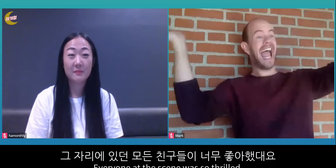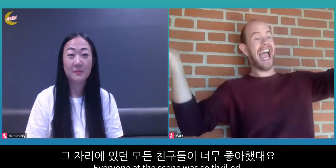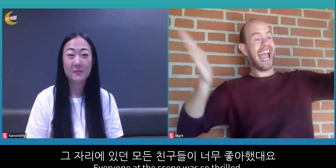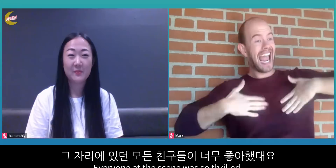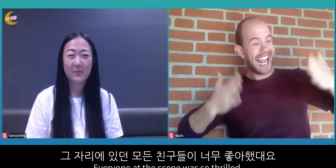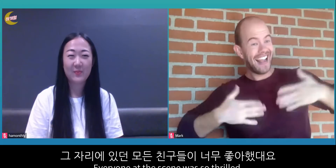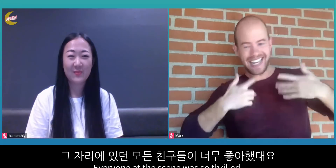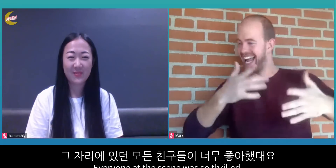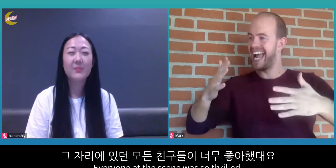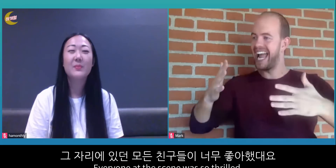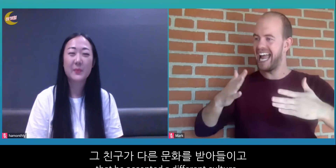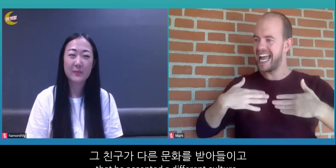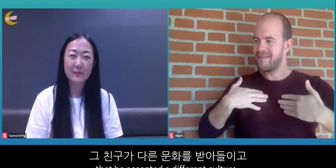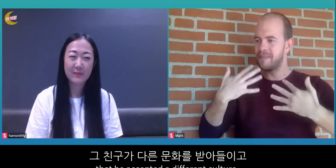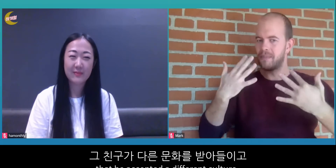現場の誰もがとても興奮していたので、